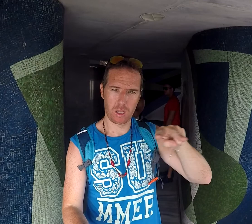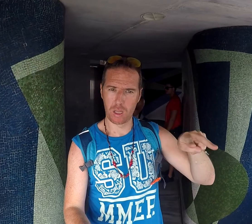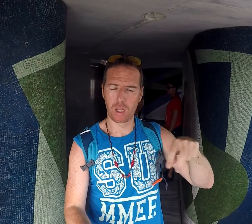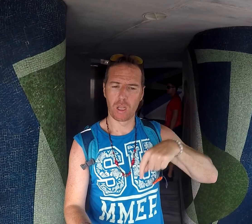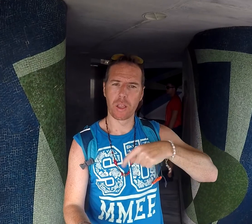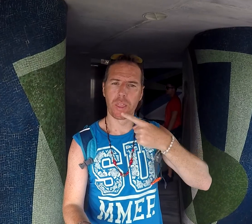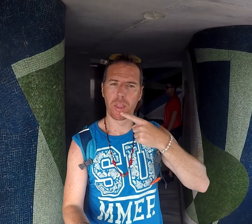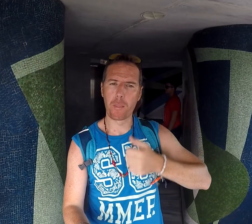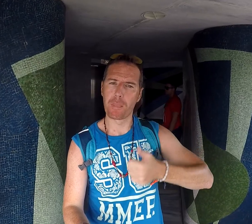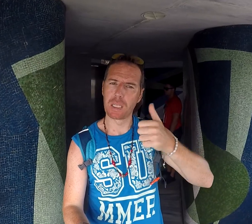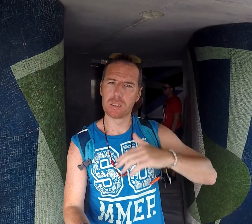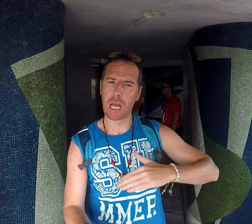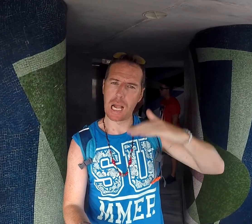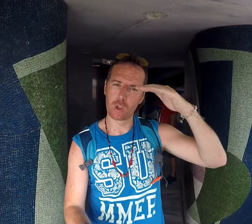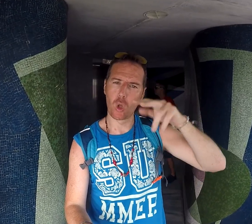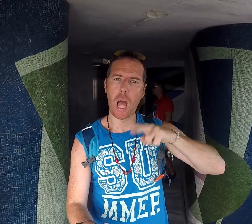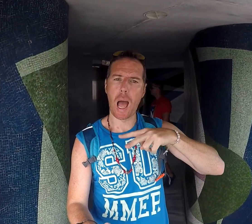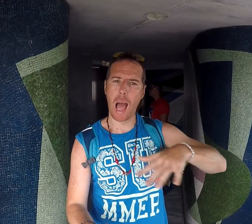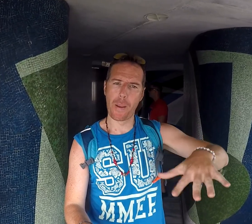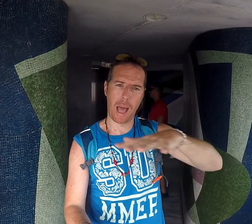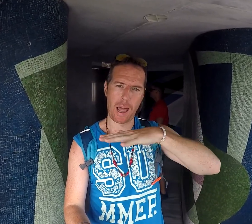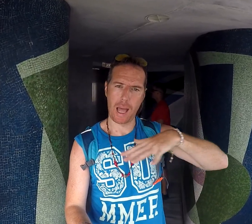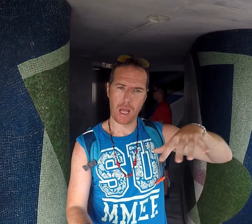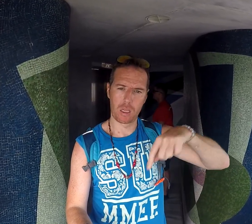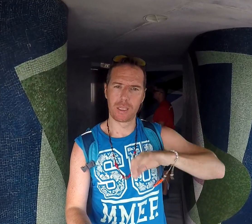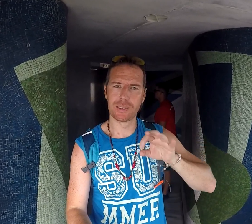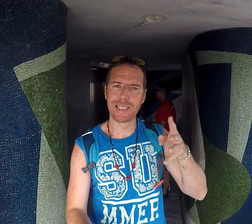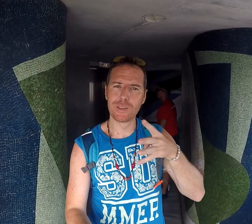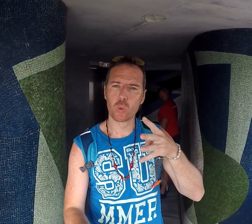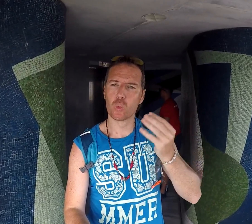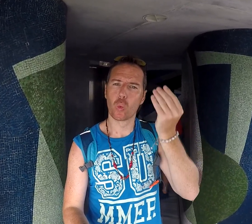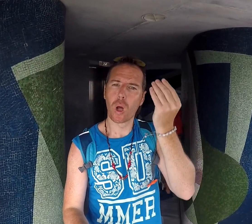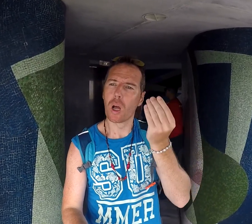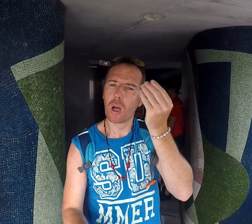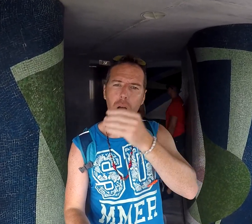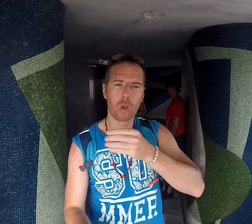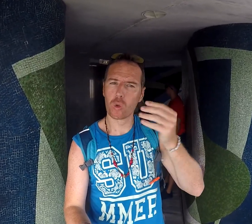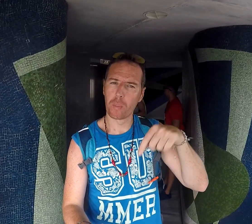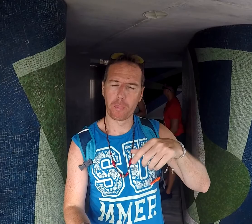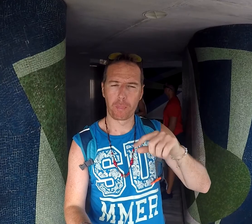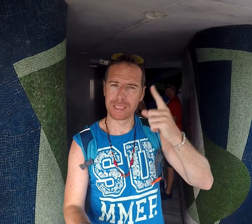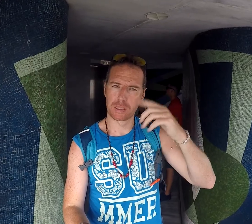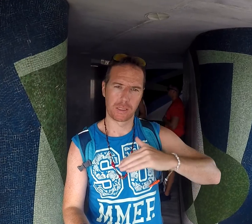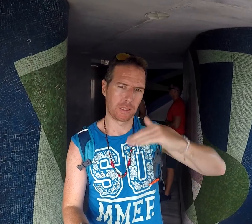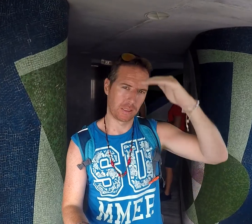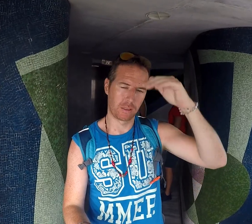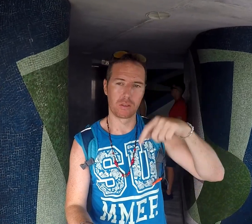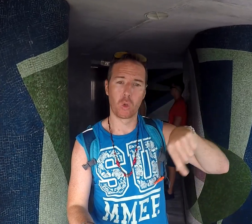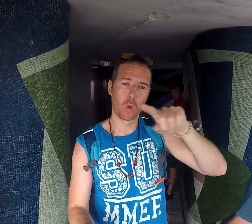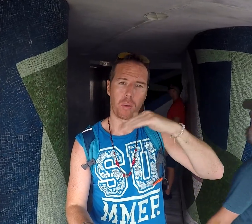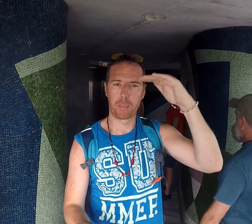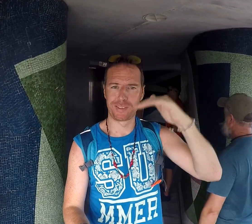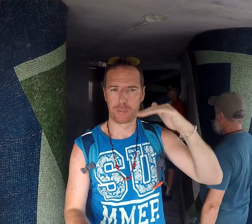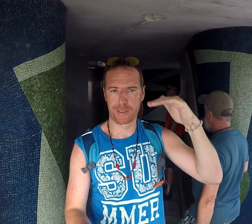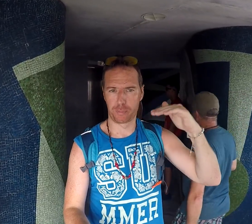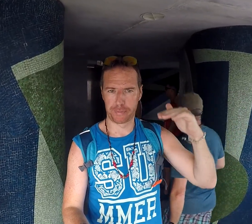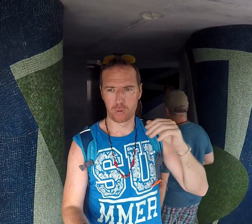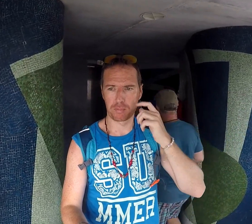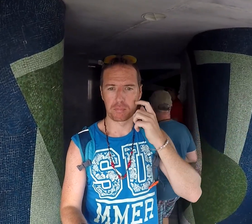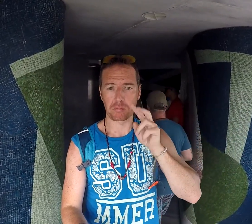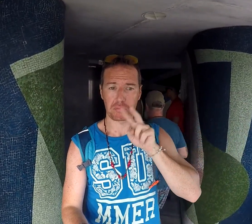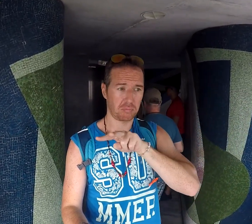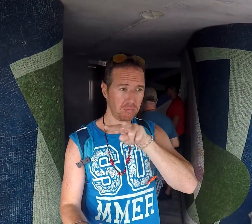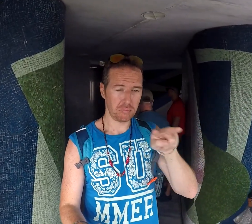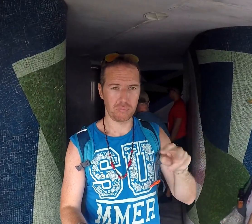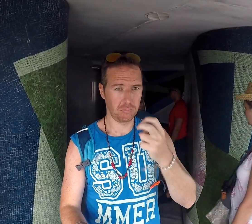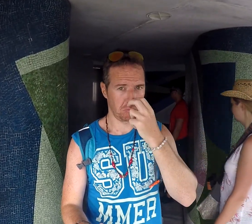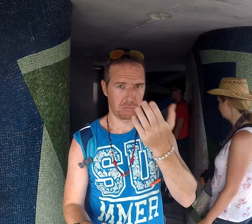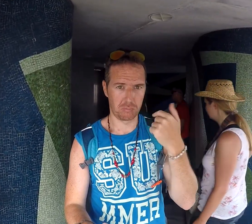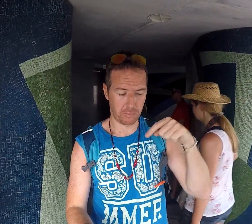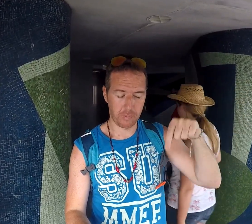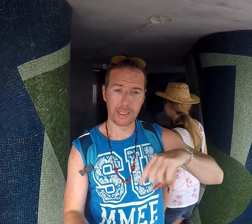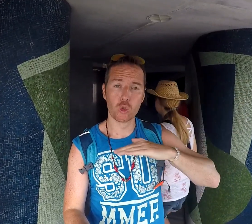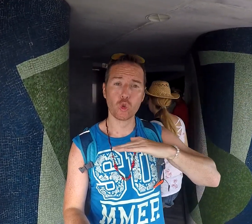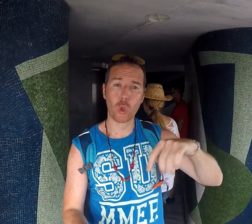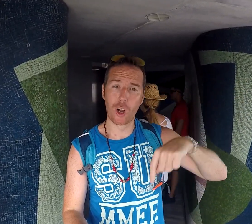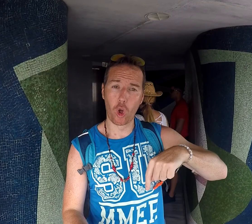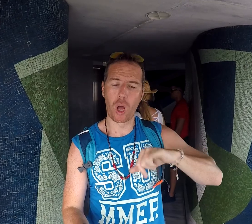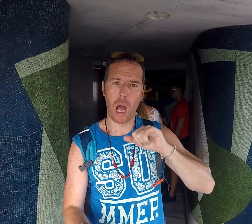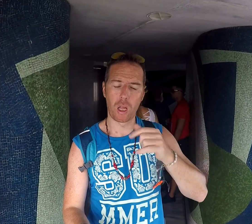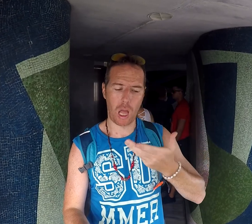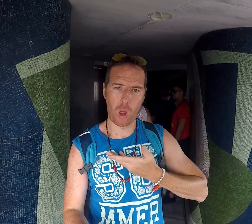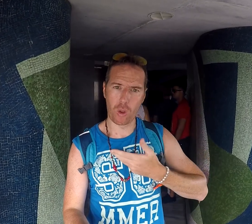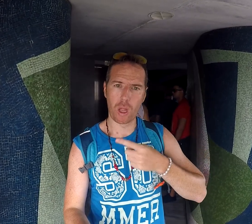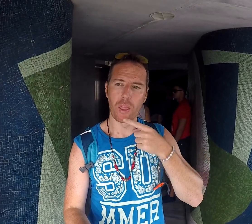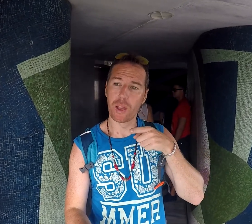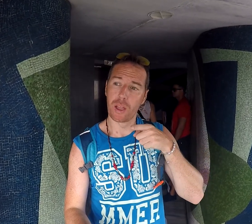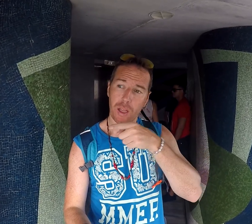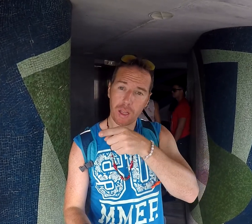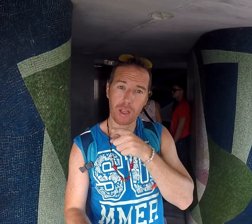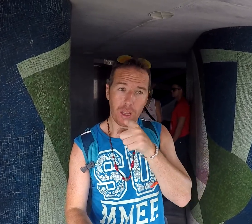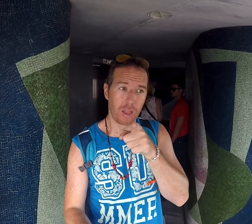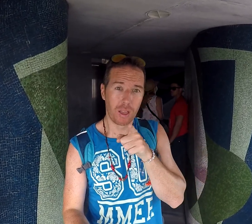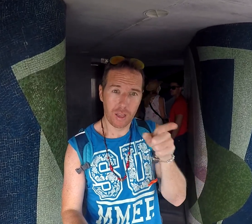Dicen que esta es la estructura más alta de toda La Habana y tiene vistas, y en el suelo indica dirección y kilómetros